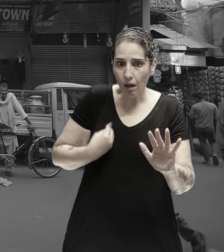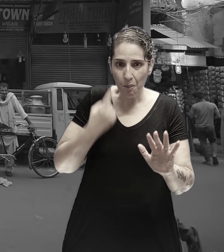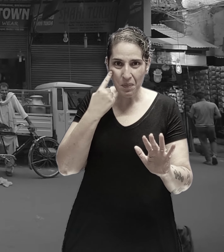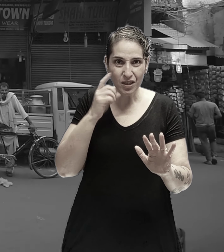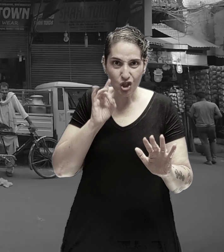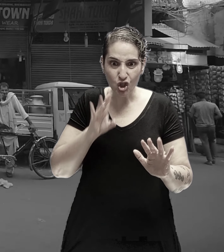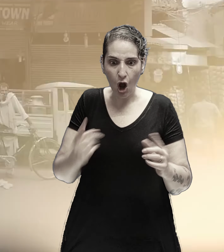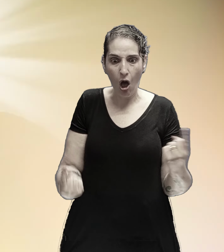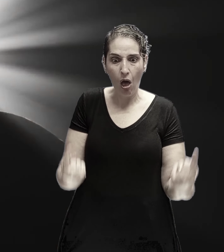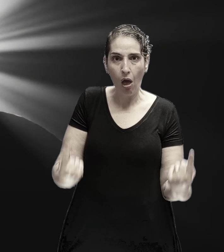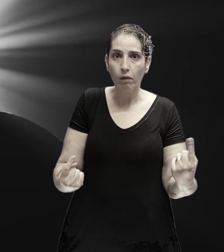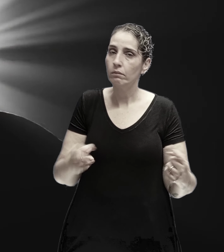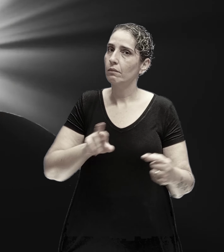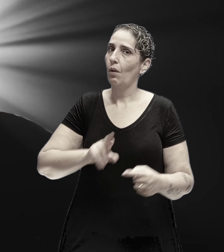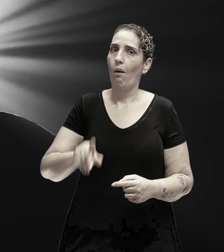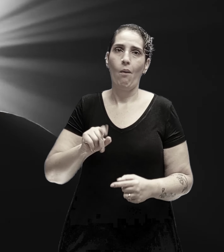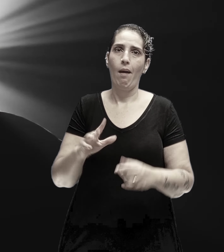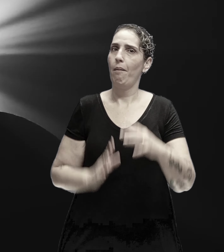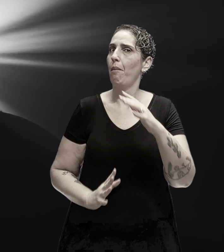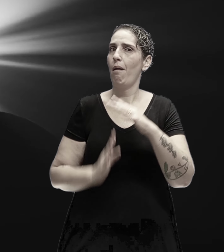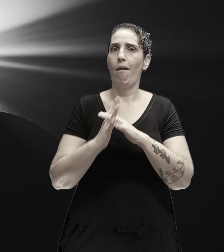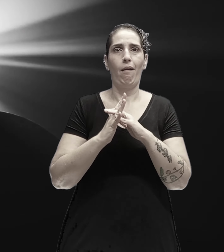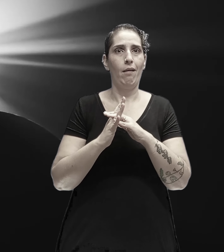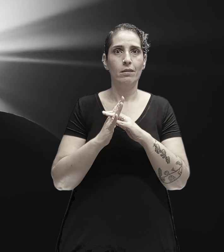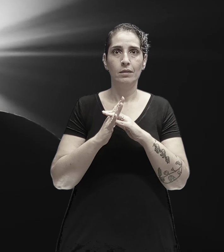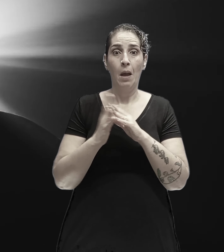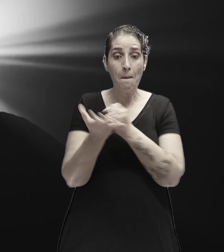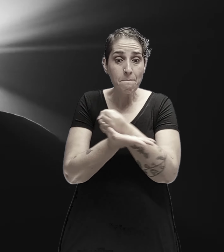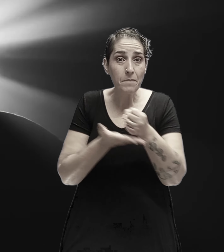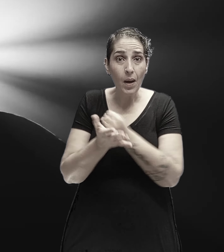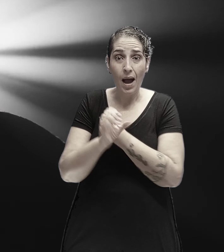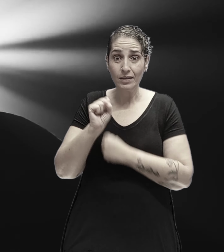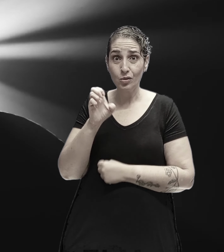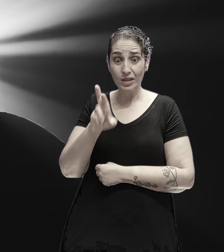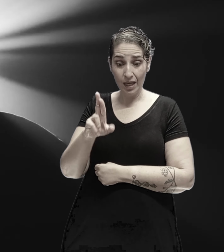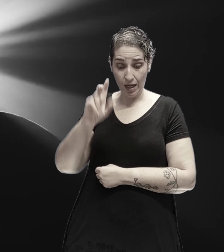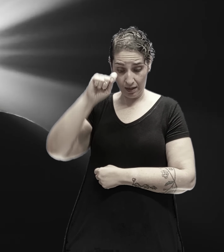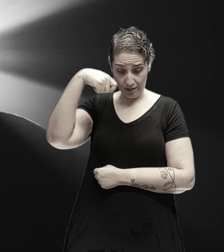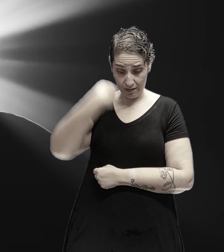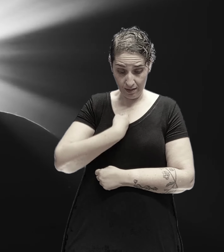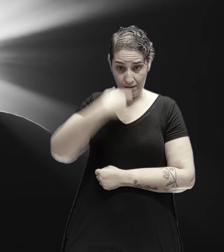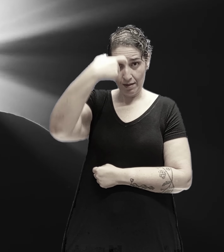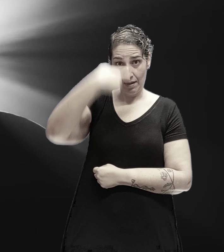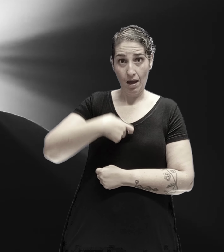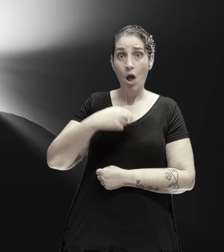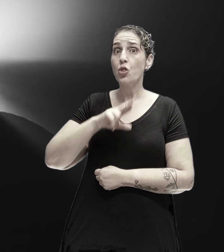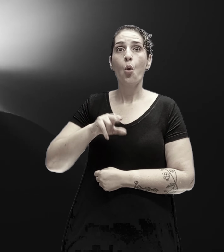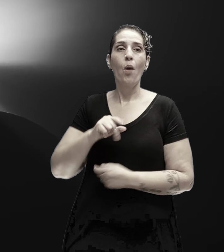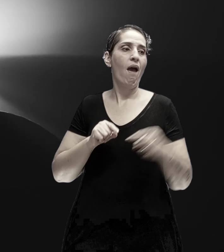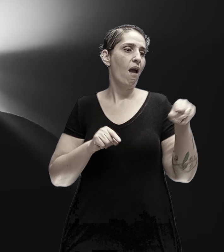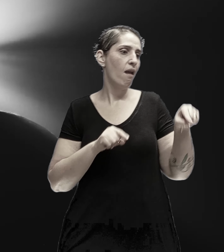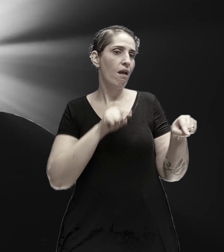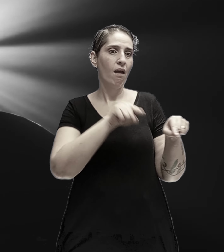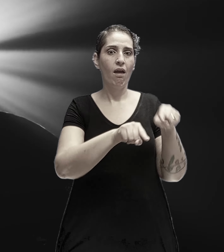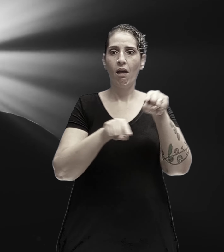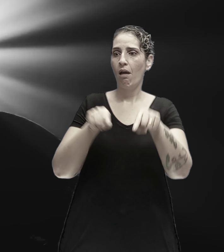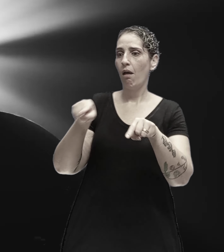está além dessas divisões. A essência do ser não está no isto ou aquilo,